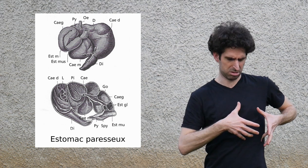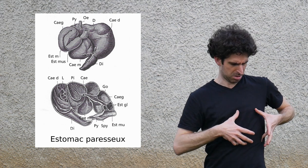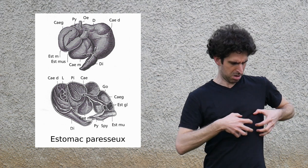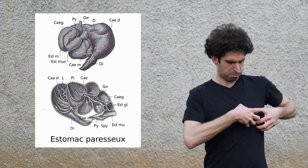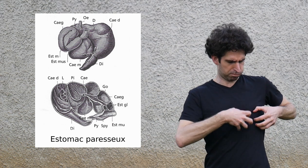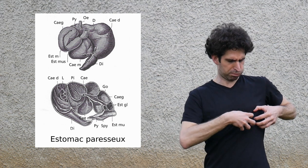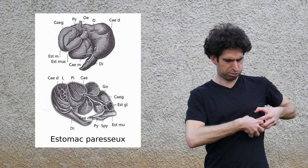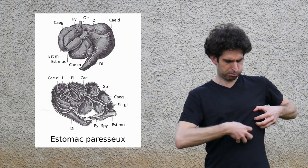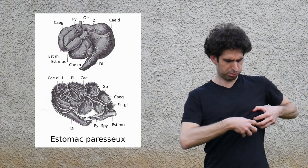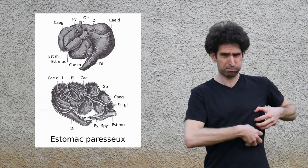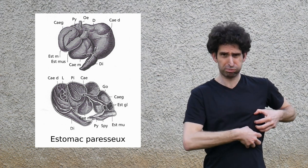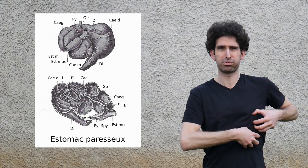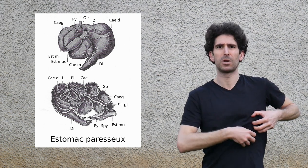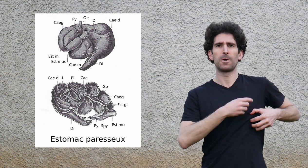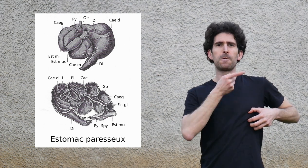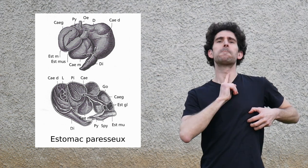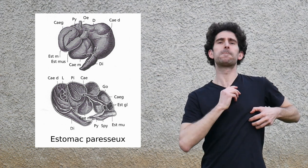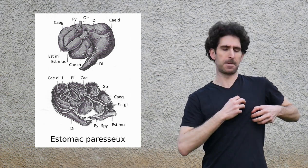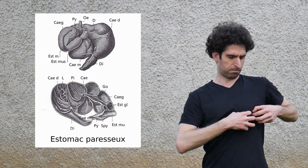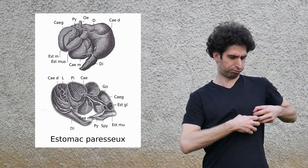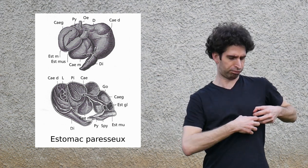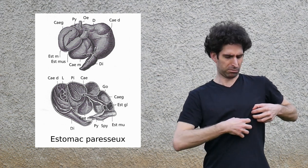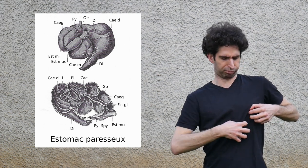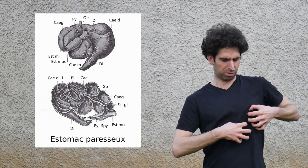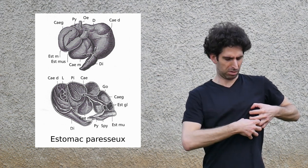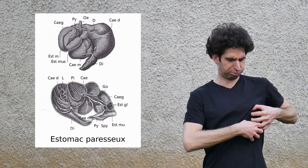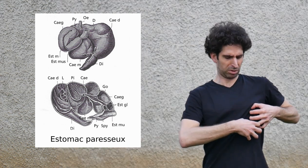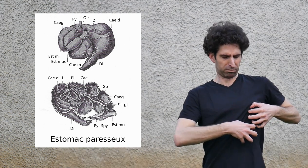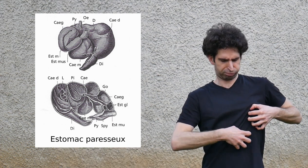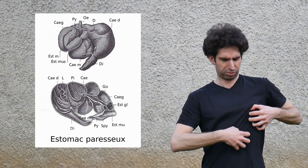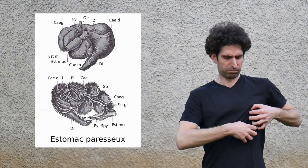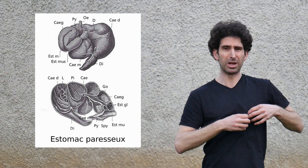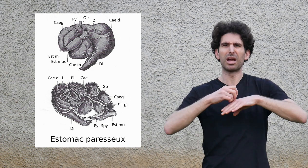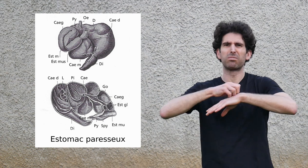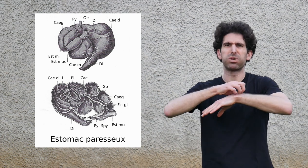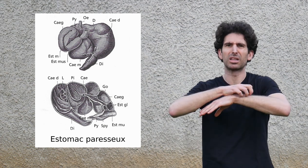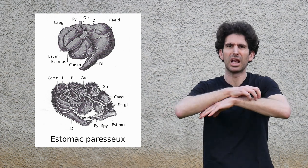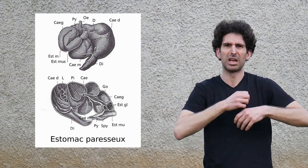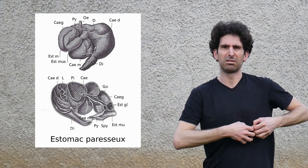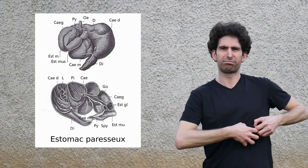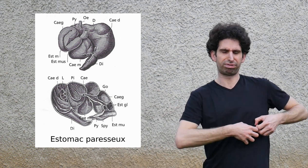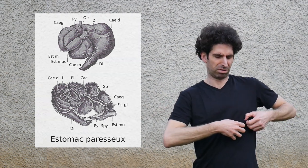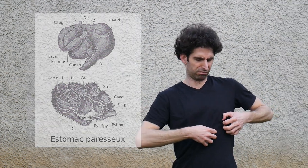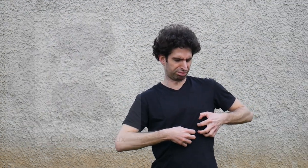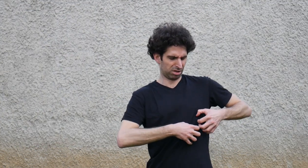Il possède plusieurs chambres séparées. Les feuilles y subissent une fermentation bactérienne